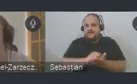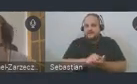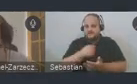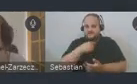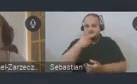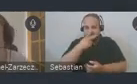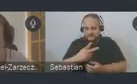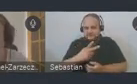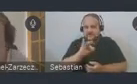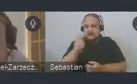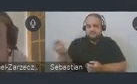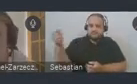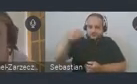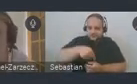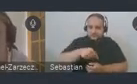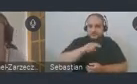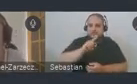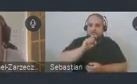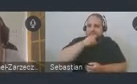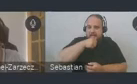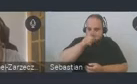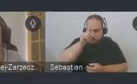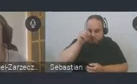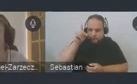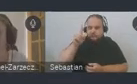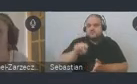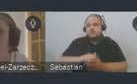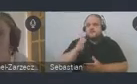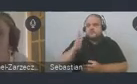Jak już przyjdą do nas do biblioteki np. seniorzy,